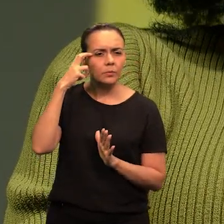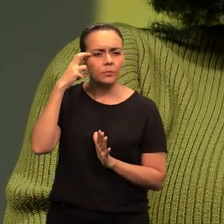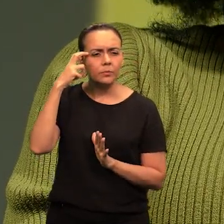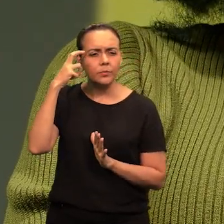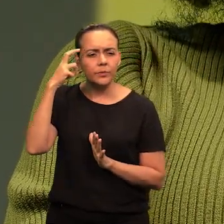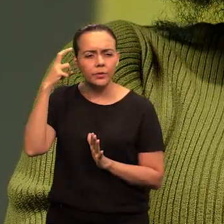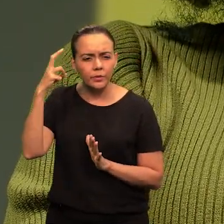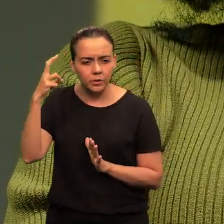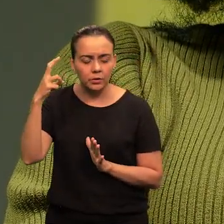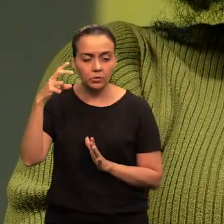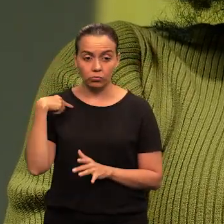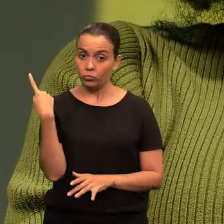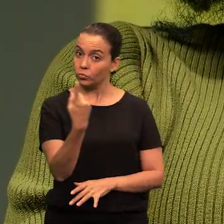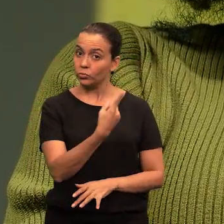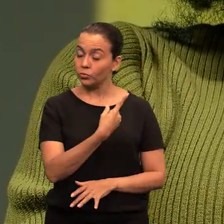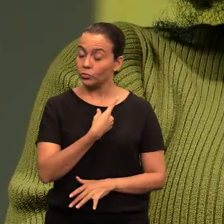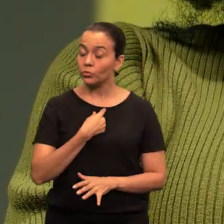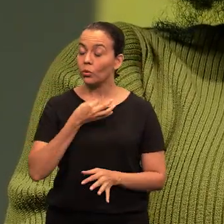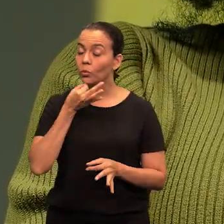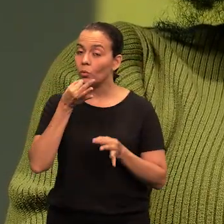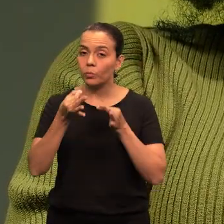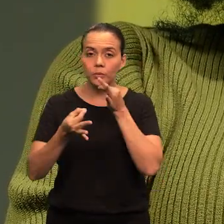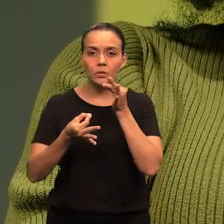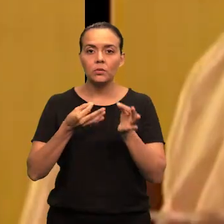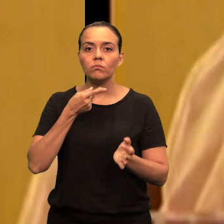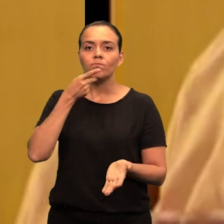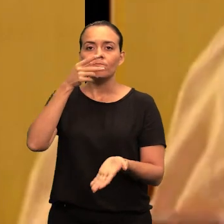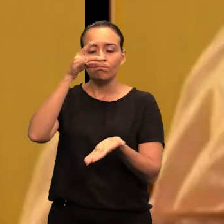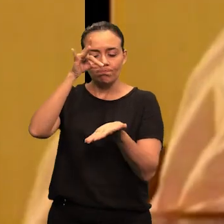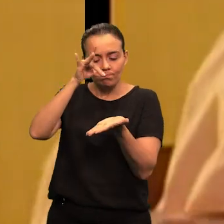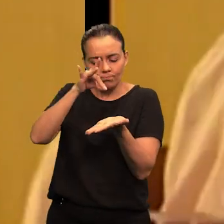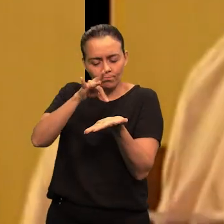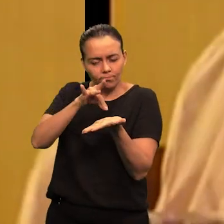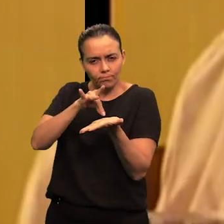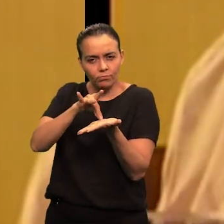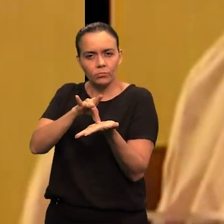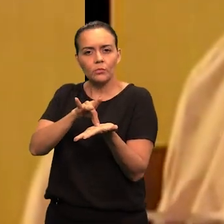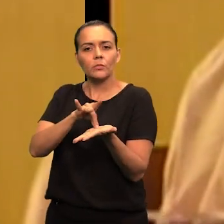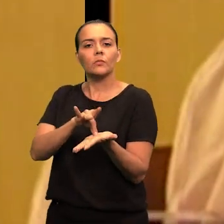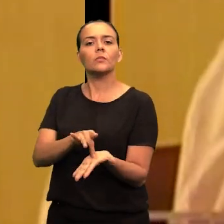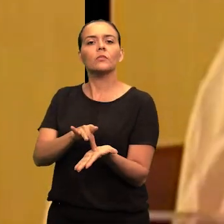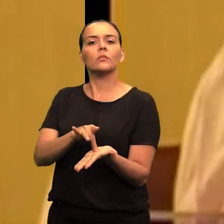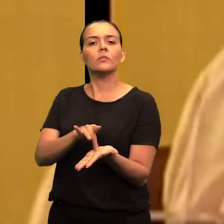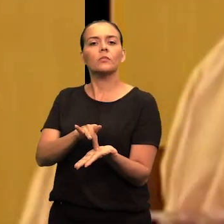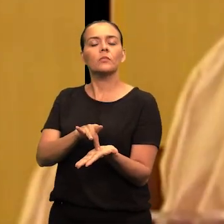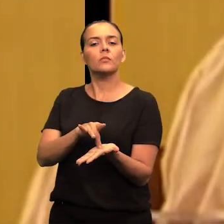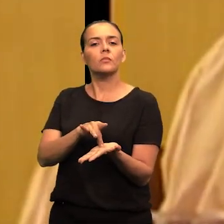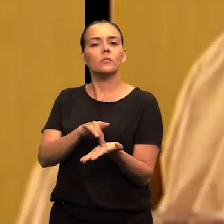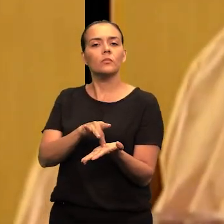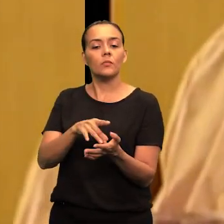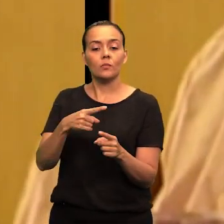Mesmo que sejamos muito honestos e alguns de nós são exemplos de honestidade intelectual,